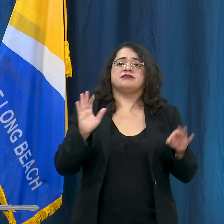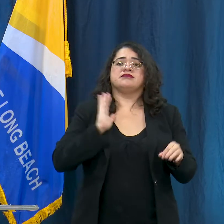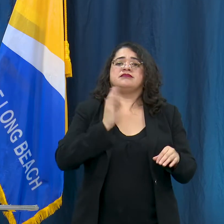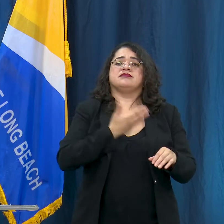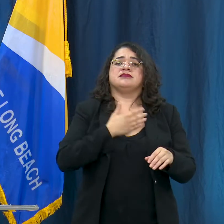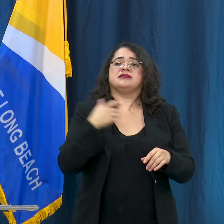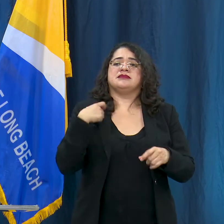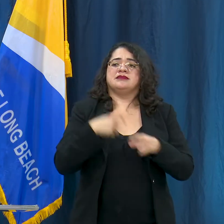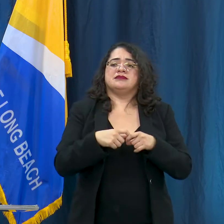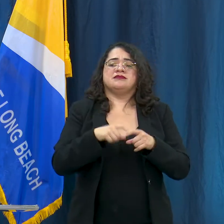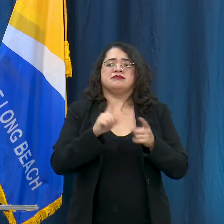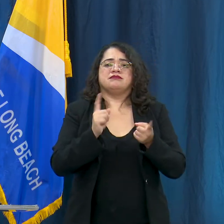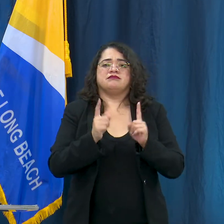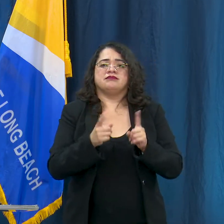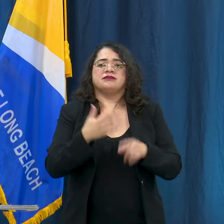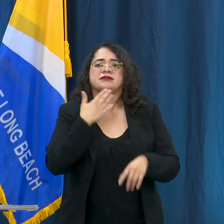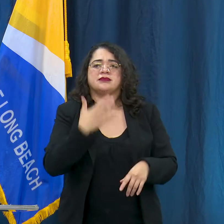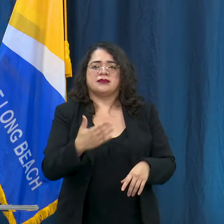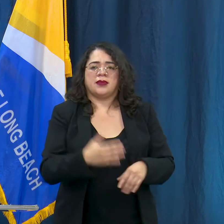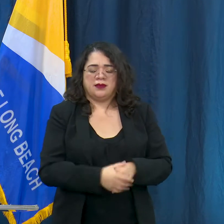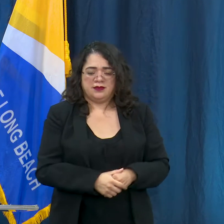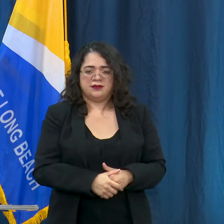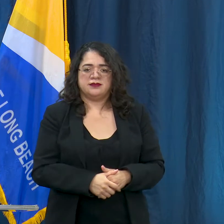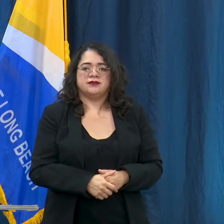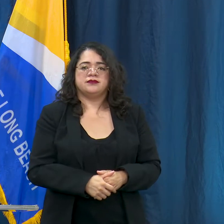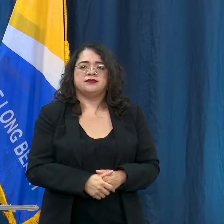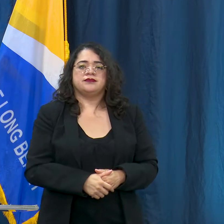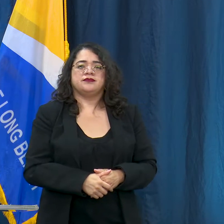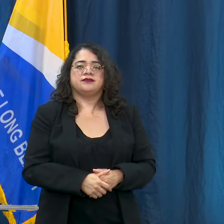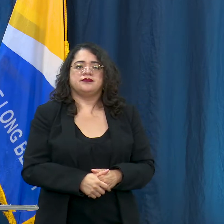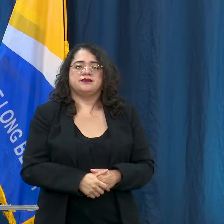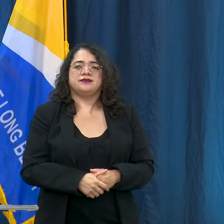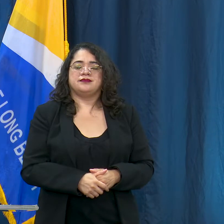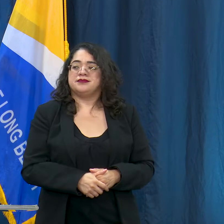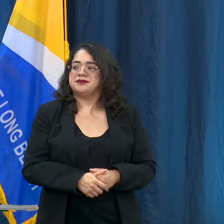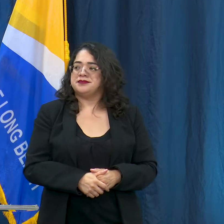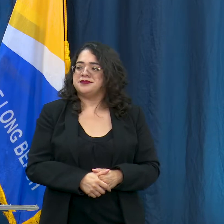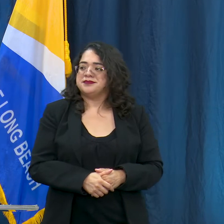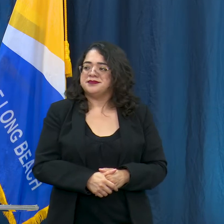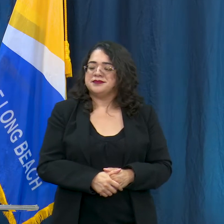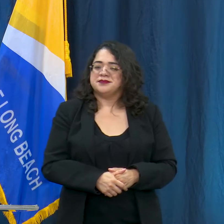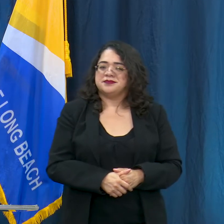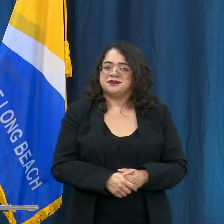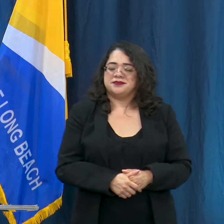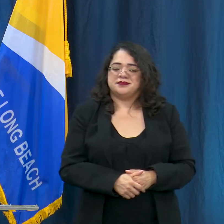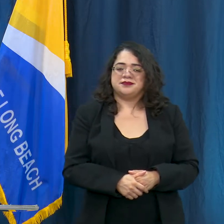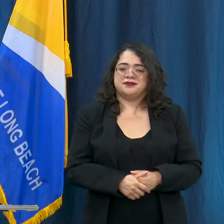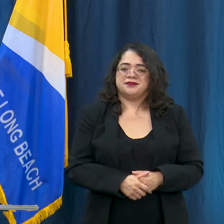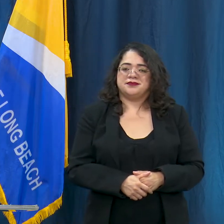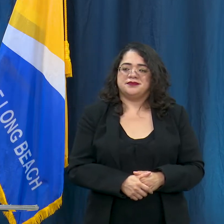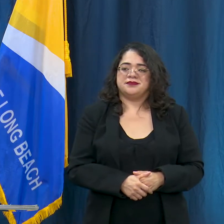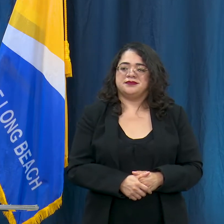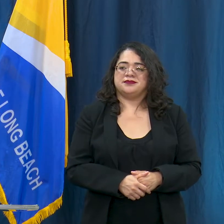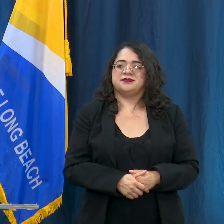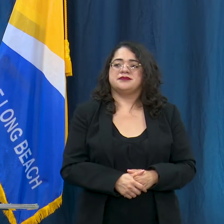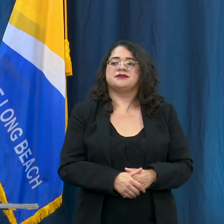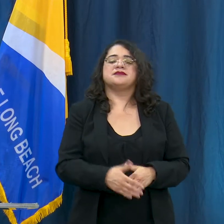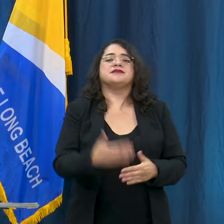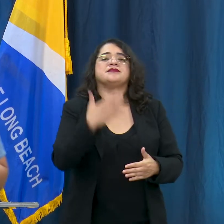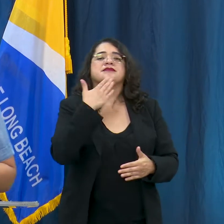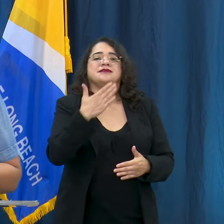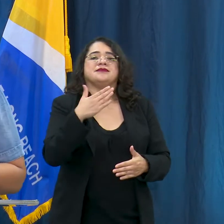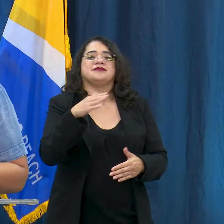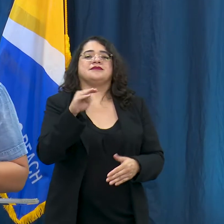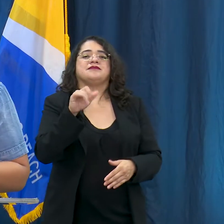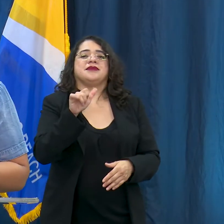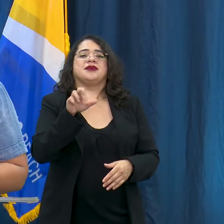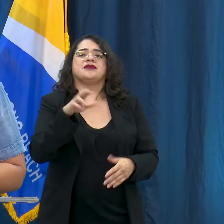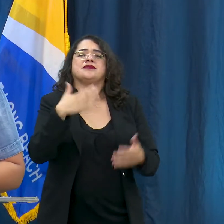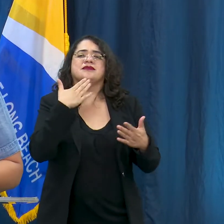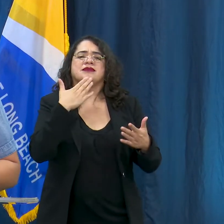translations, thank you. discuss por estar con nosotros hoy